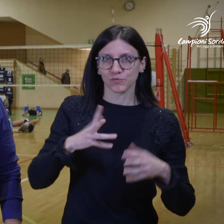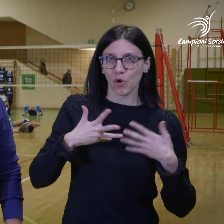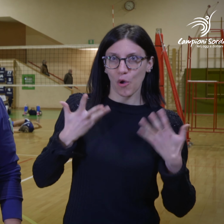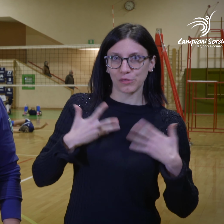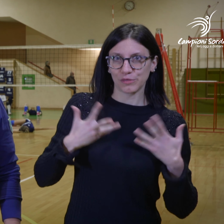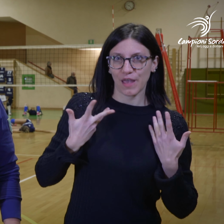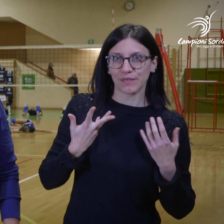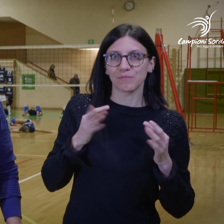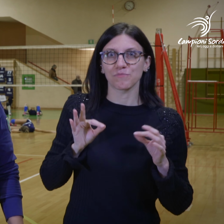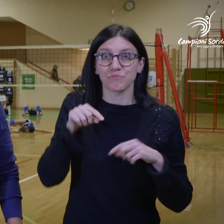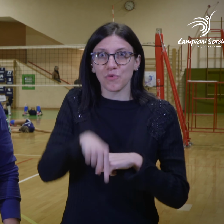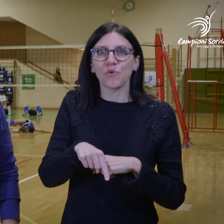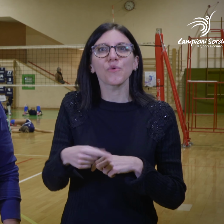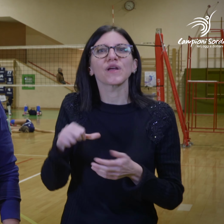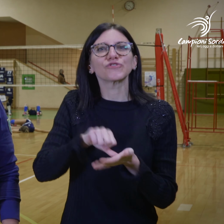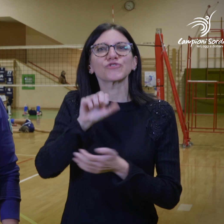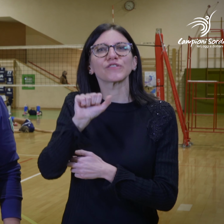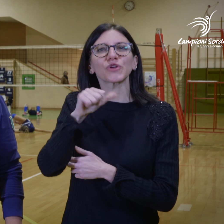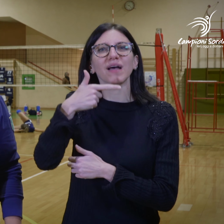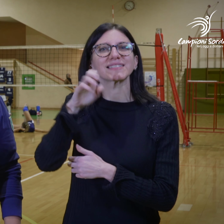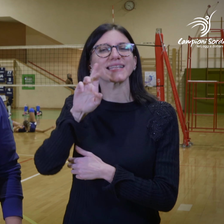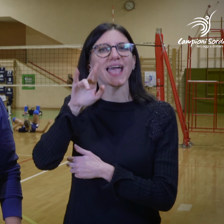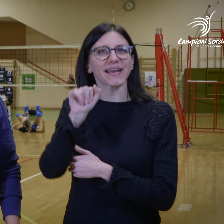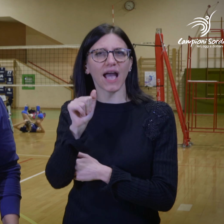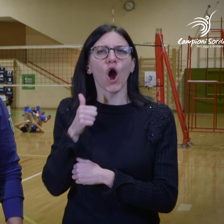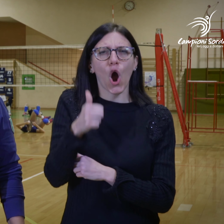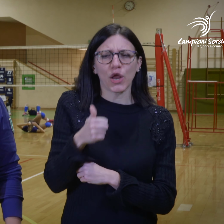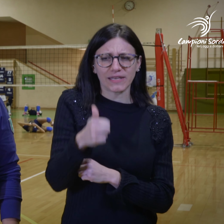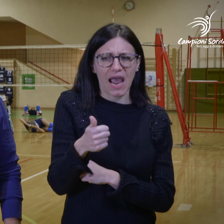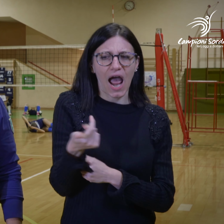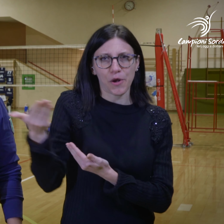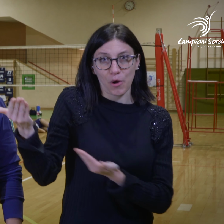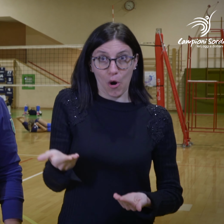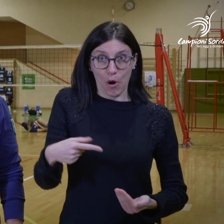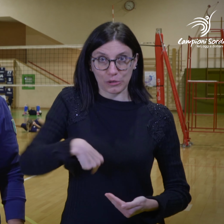al Centro Asteria che ci ospita ogni anno e come ogni anno affronteremo qui